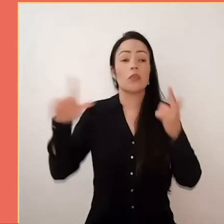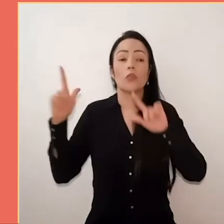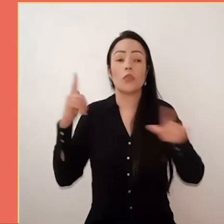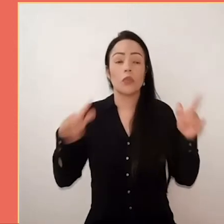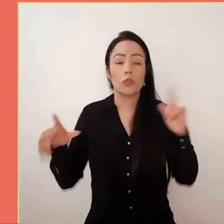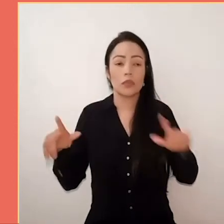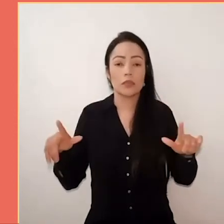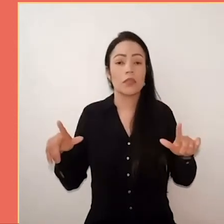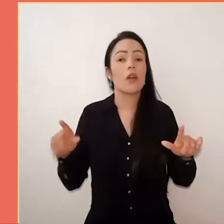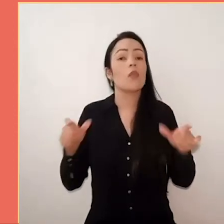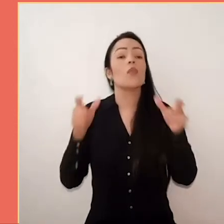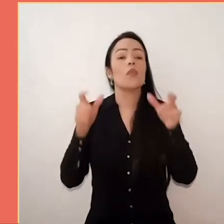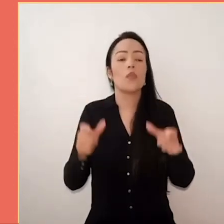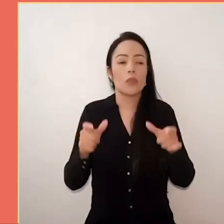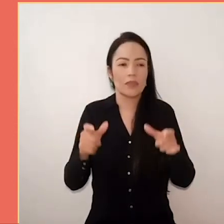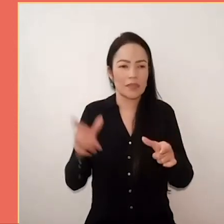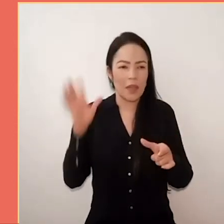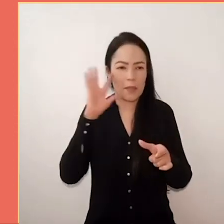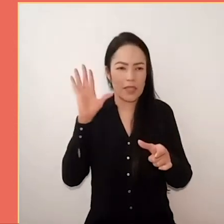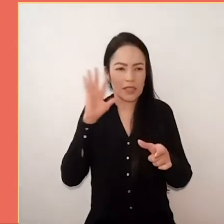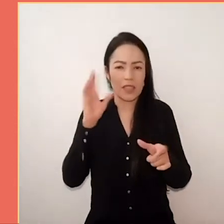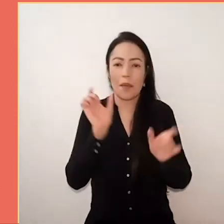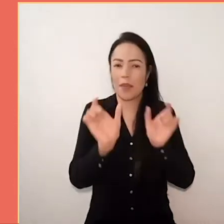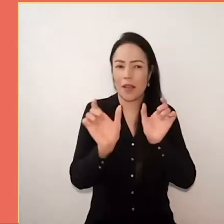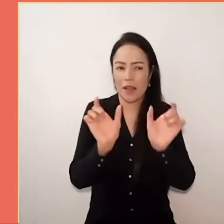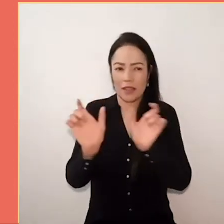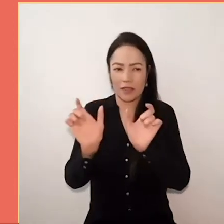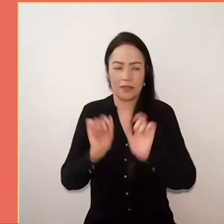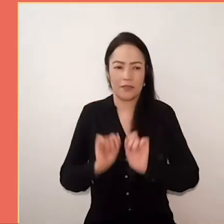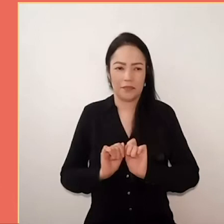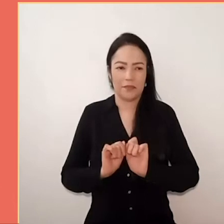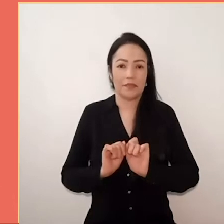o lugar onde se pensam as palavras, as palavras coletivas.